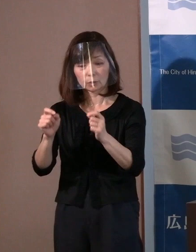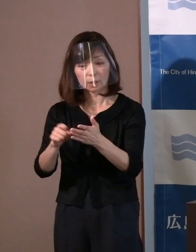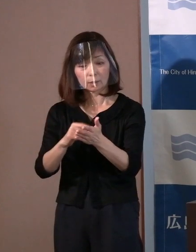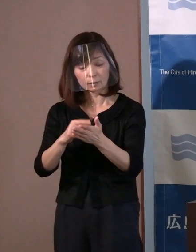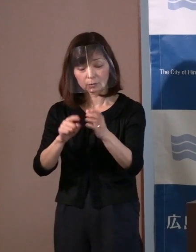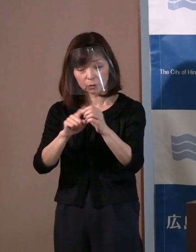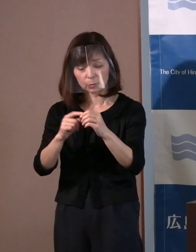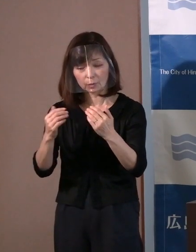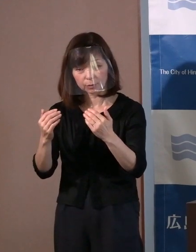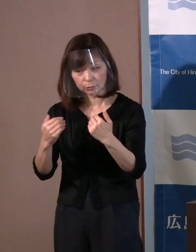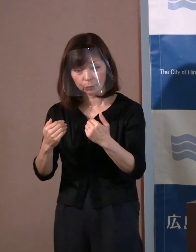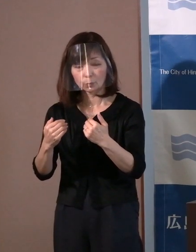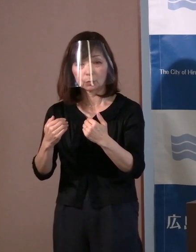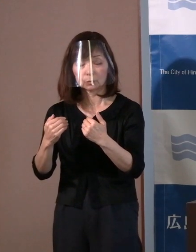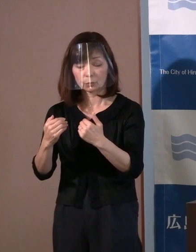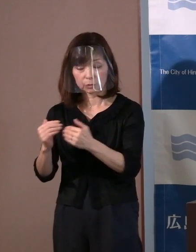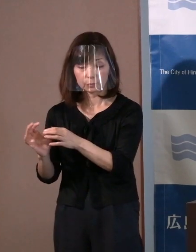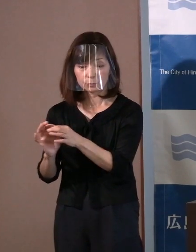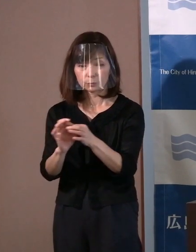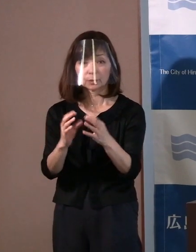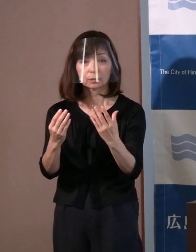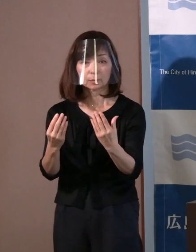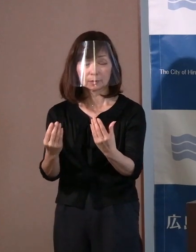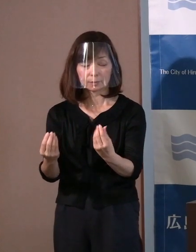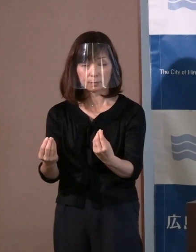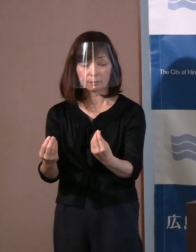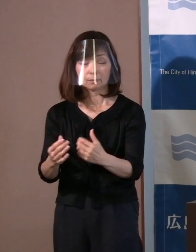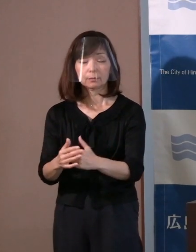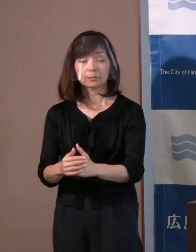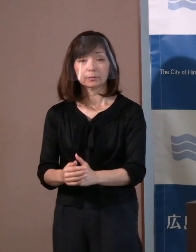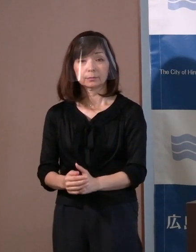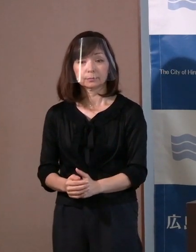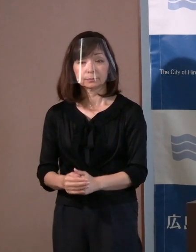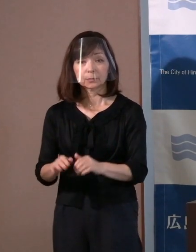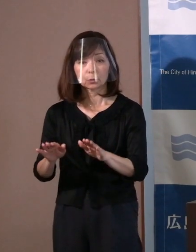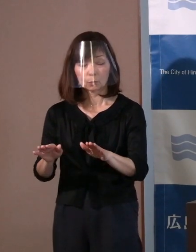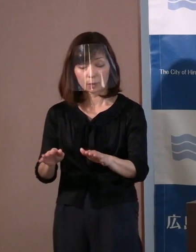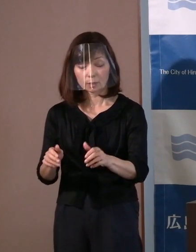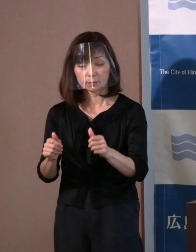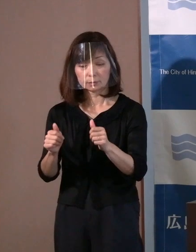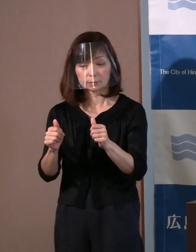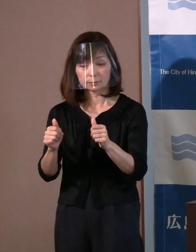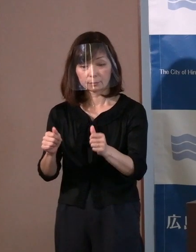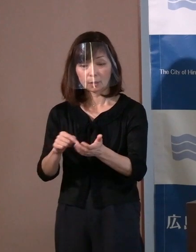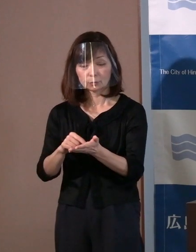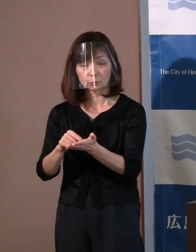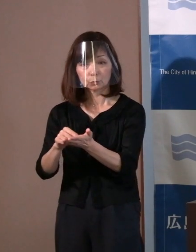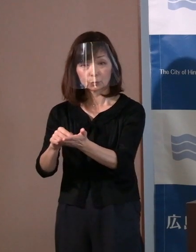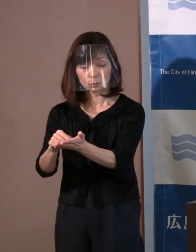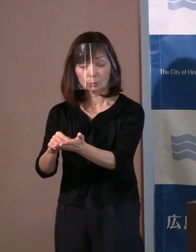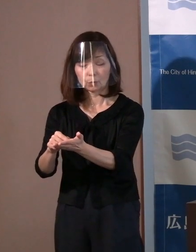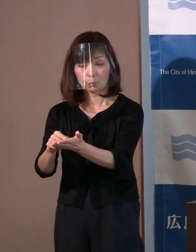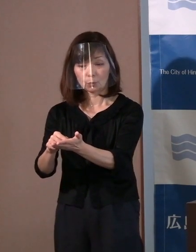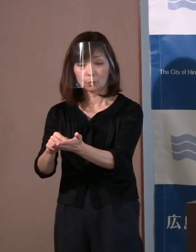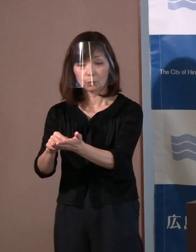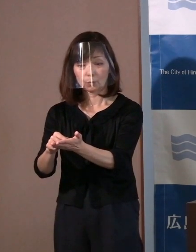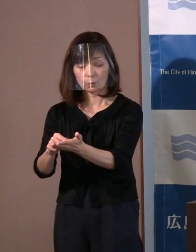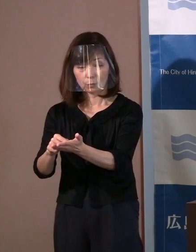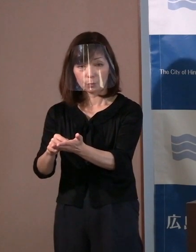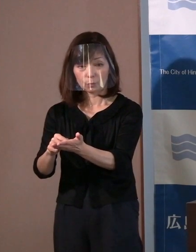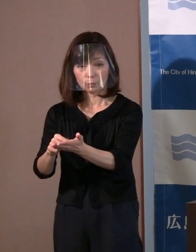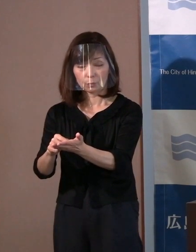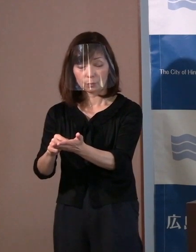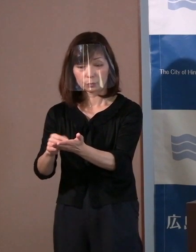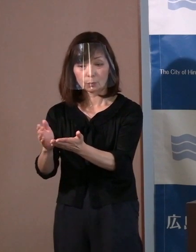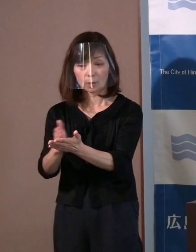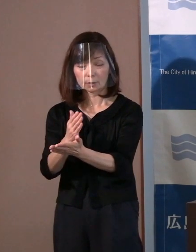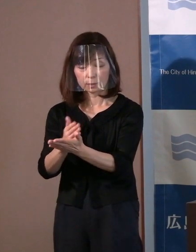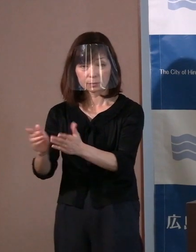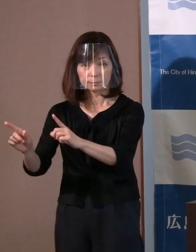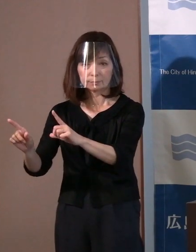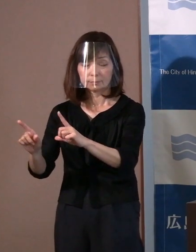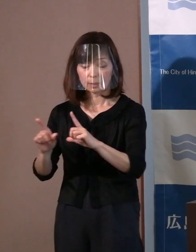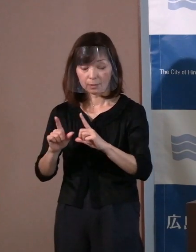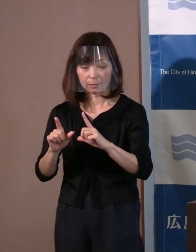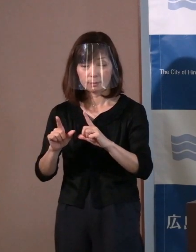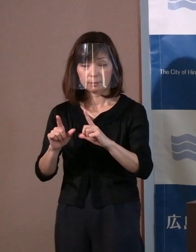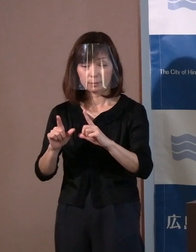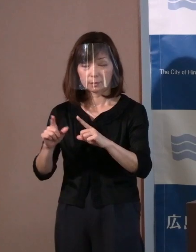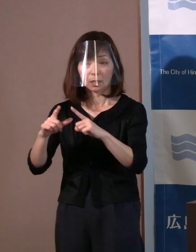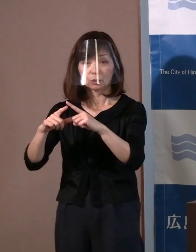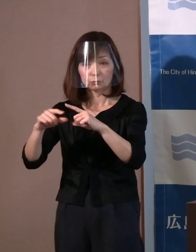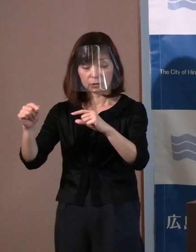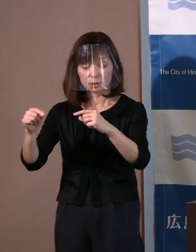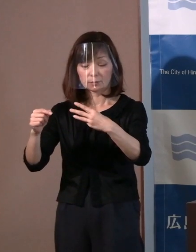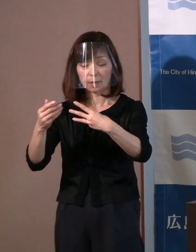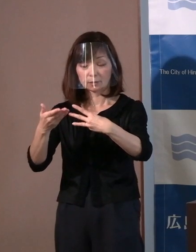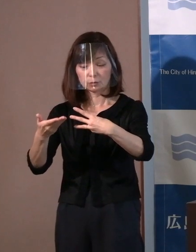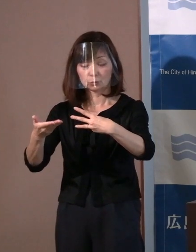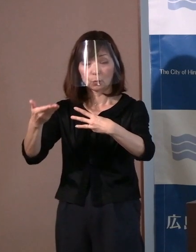今回は訴訟での｢拡大｣要望される方についての 上告をしなくて手帳を出すという